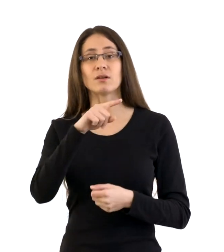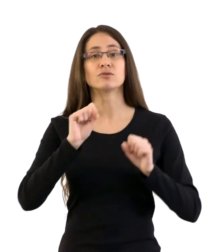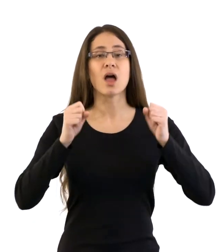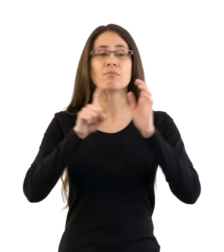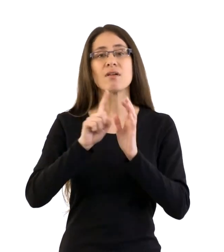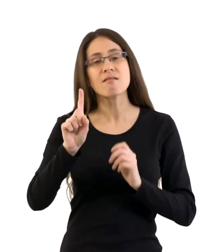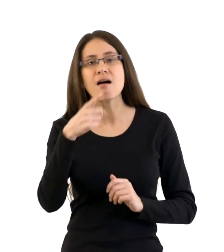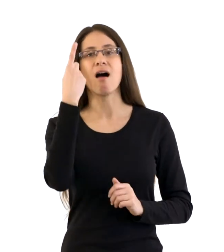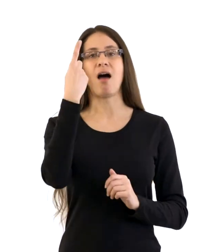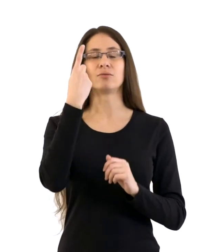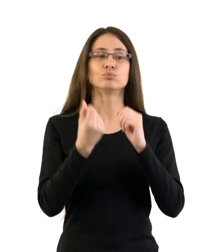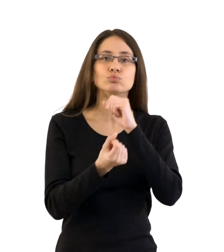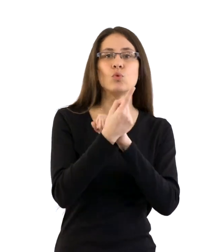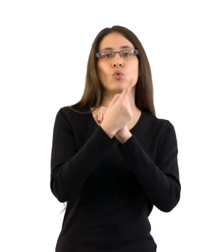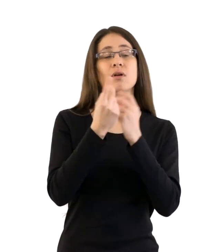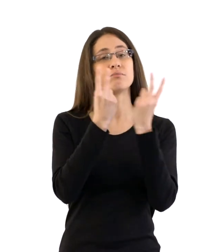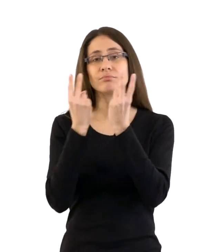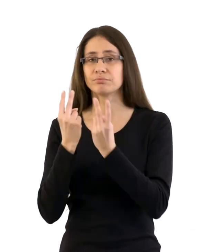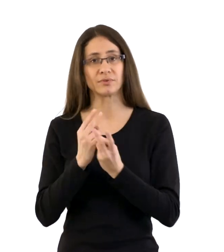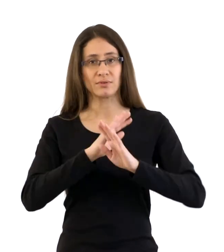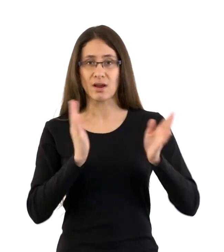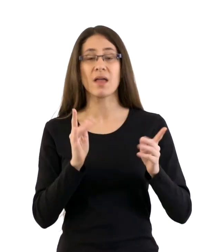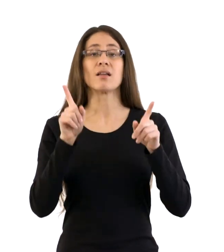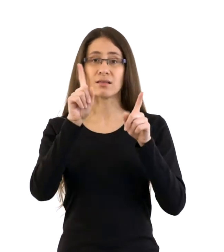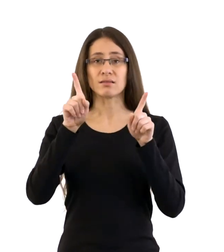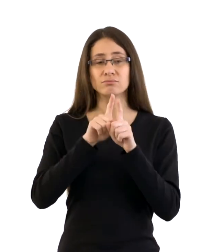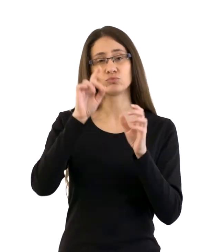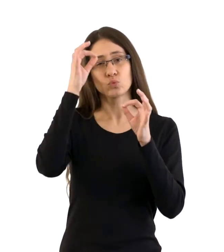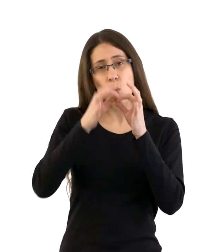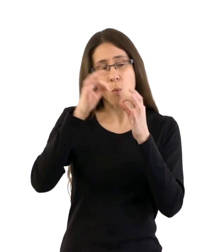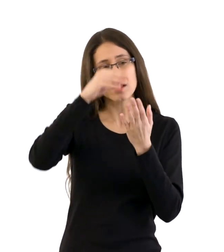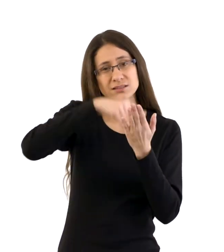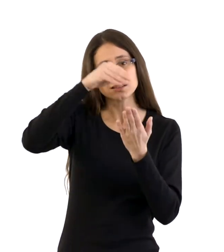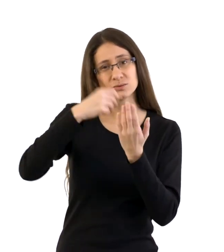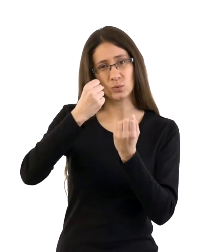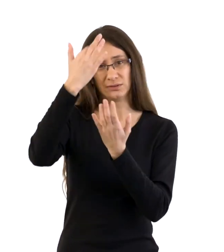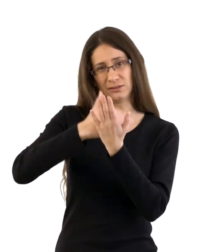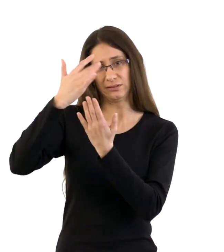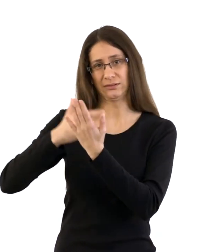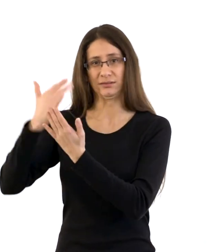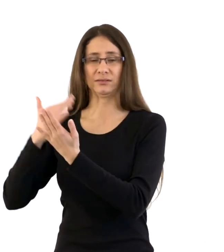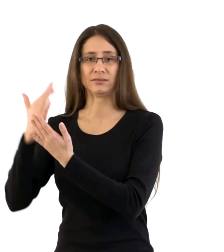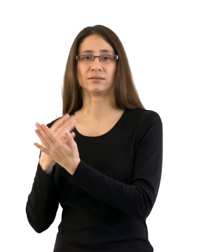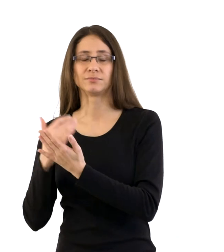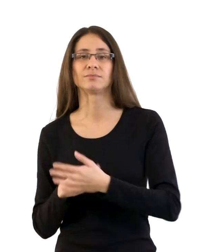Są to działania jednorazowe, niepowtarzalne i złożone.